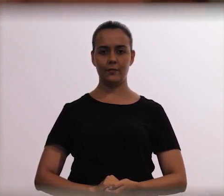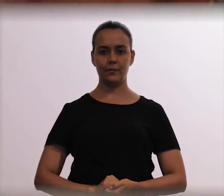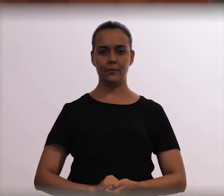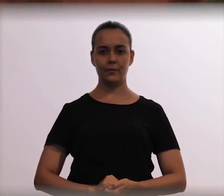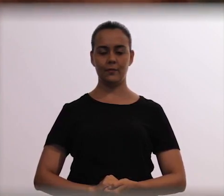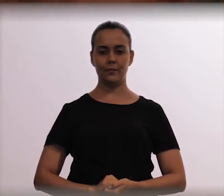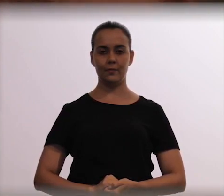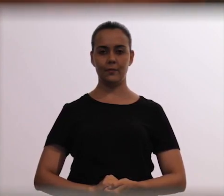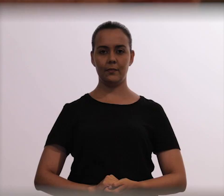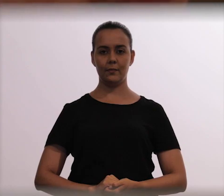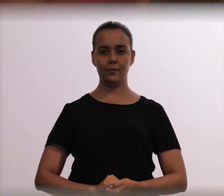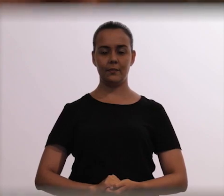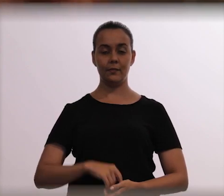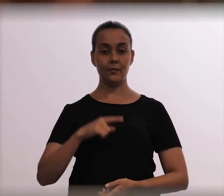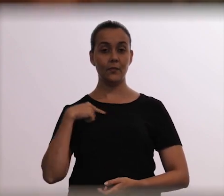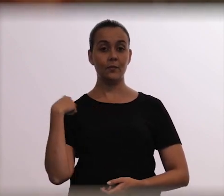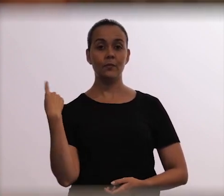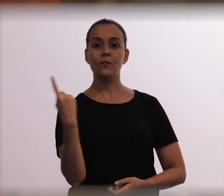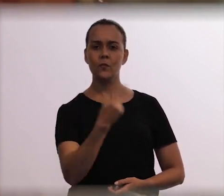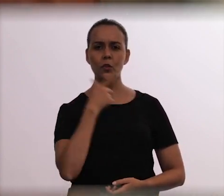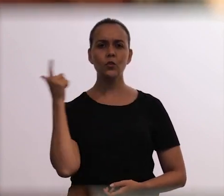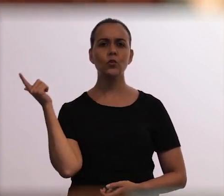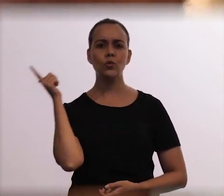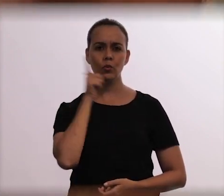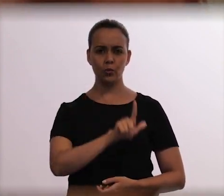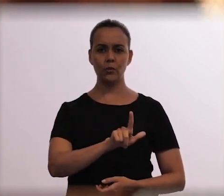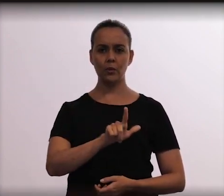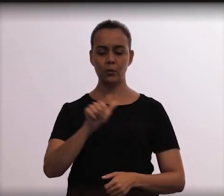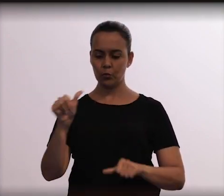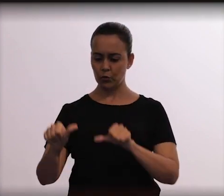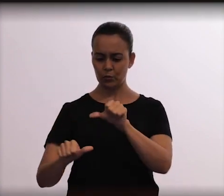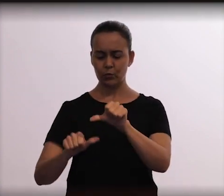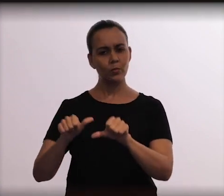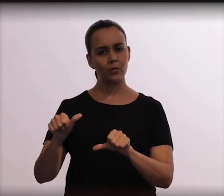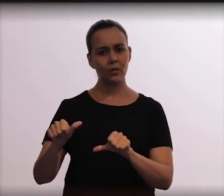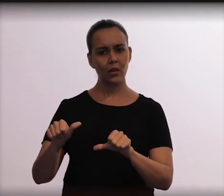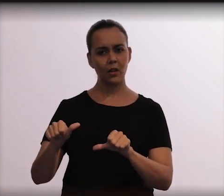A gente conseguiu transformar o que era aparente fracasso, que era meu lugar periférico,